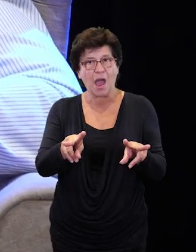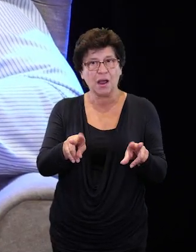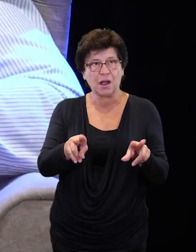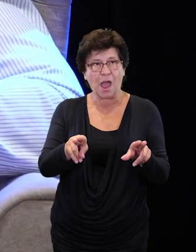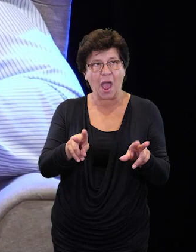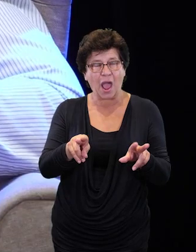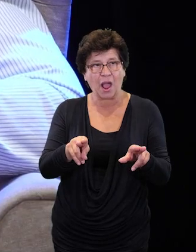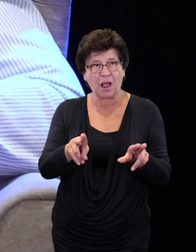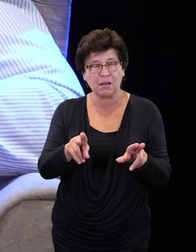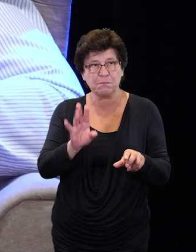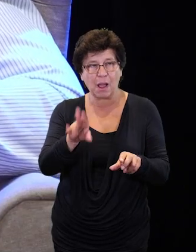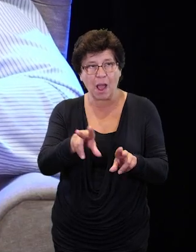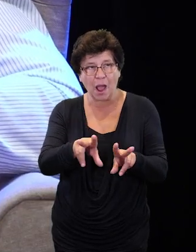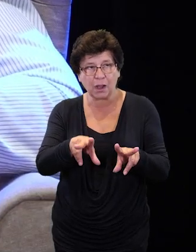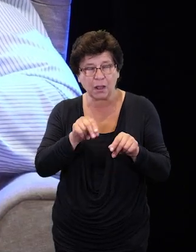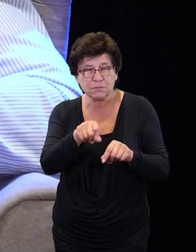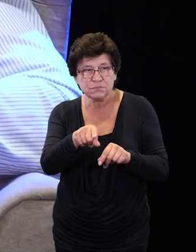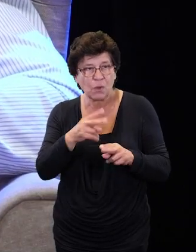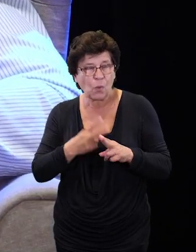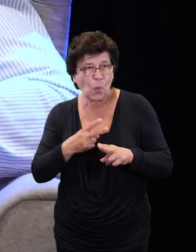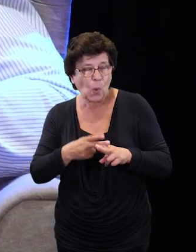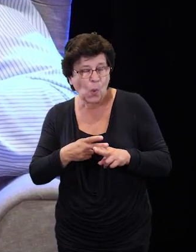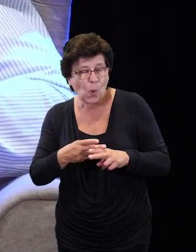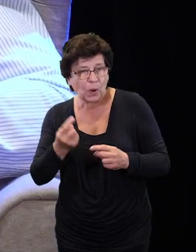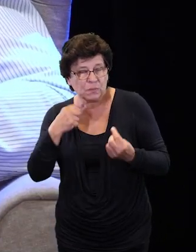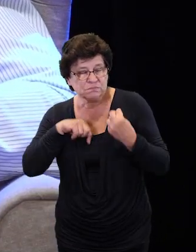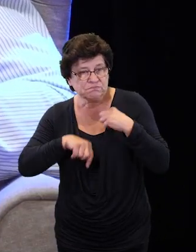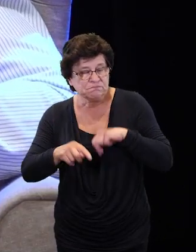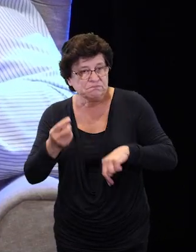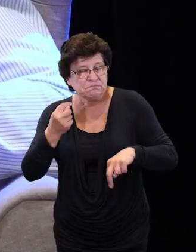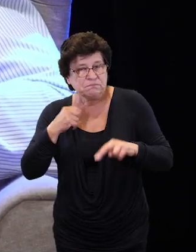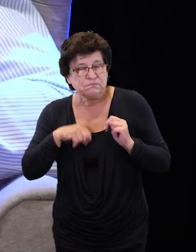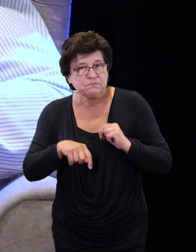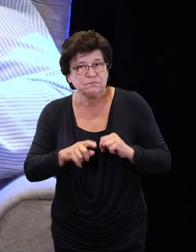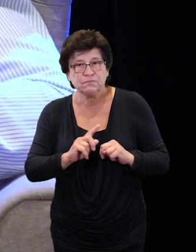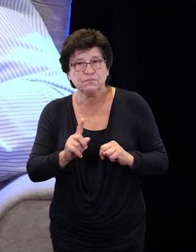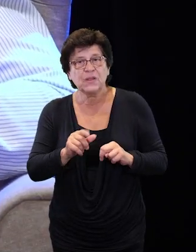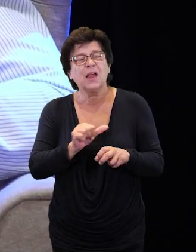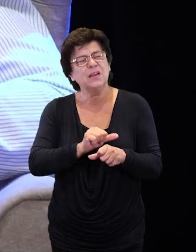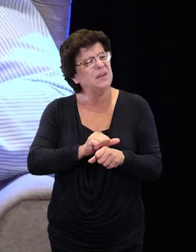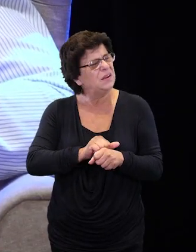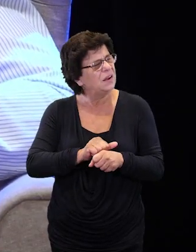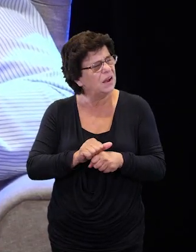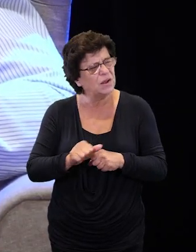aspartam to jest w ogóle super. Czyli słodzik popularny. Więc wydaje mi się, że jeszcze wiele mamy do odkrycia.